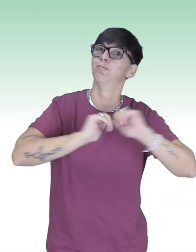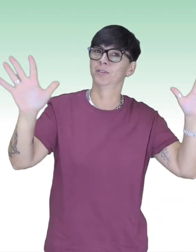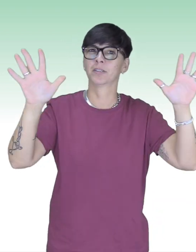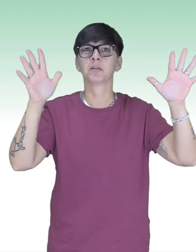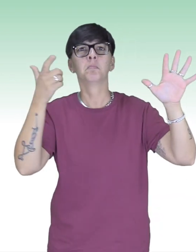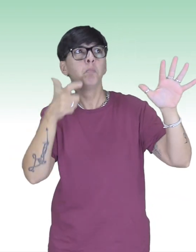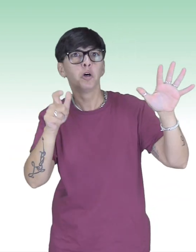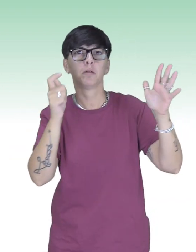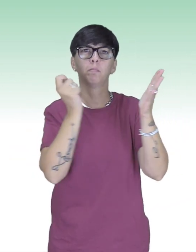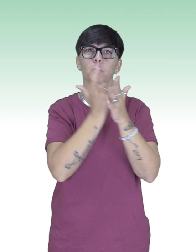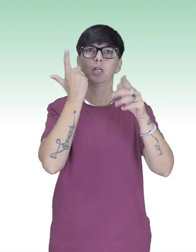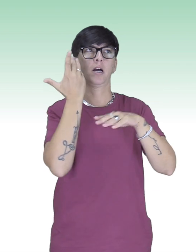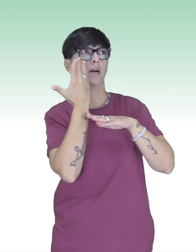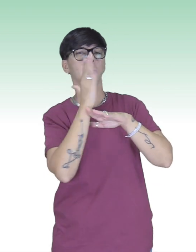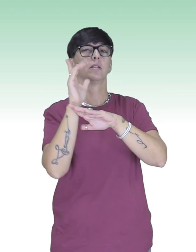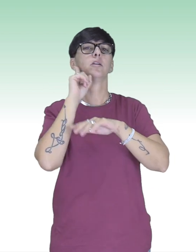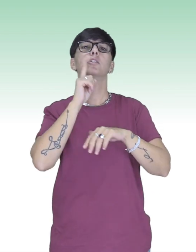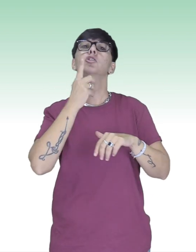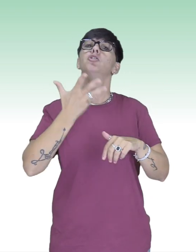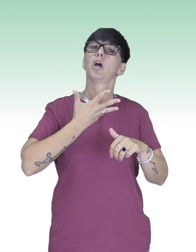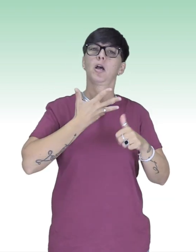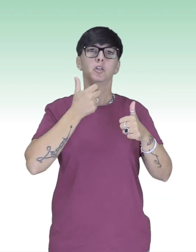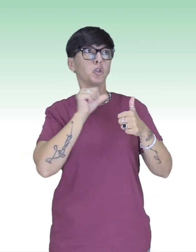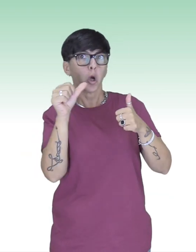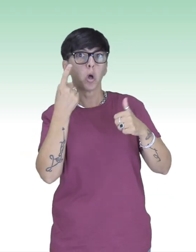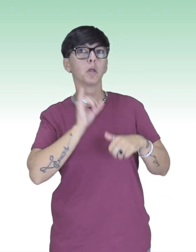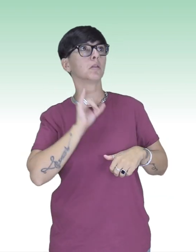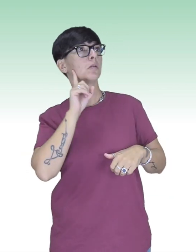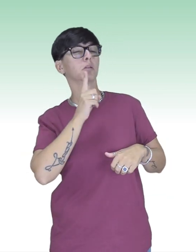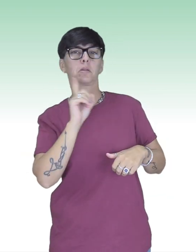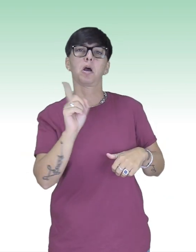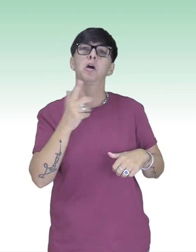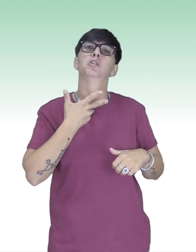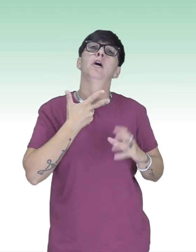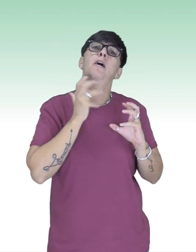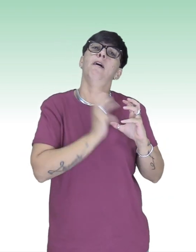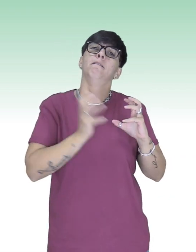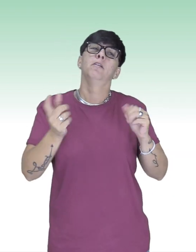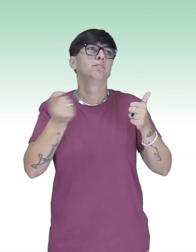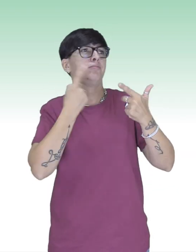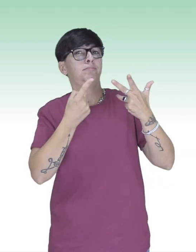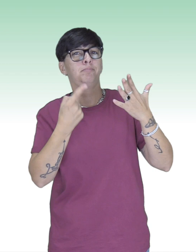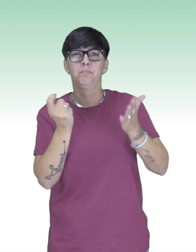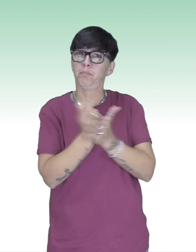variabilità dell’essere umano e della comunità sorda!